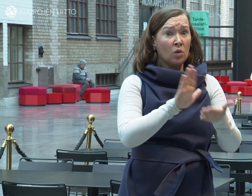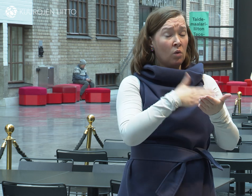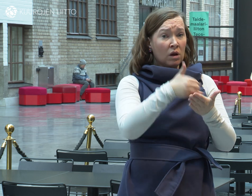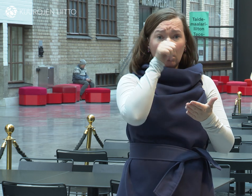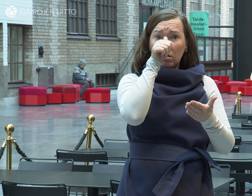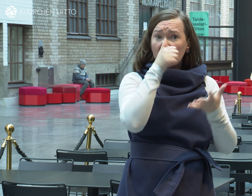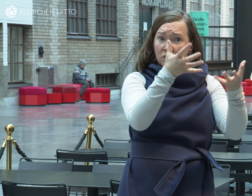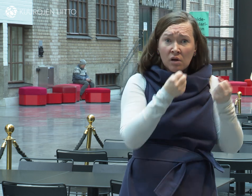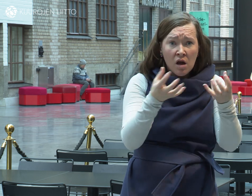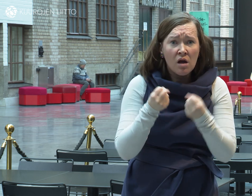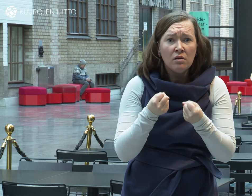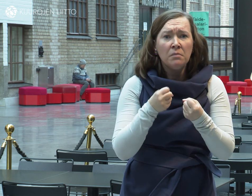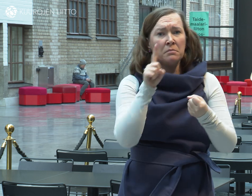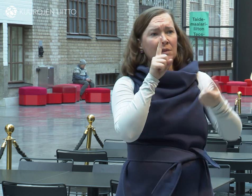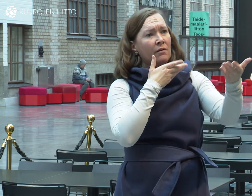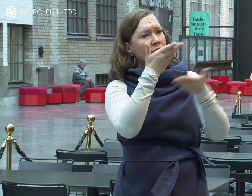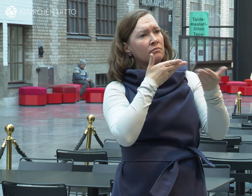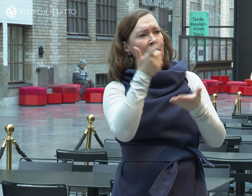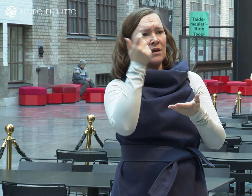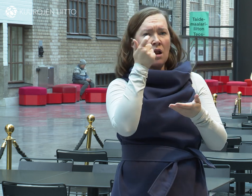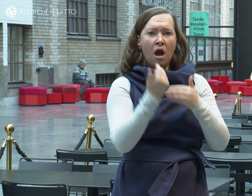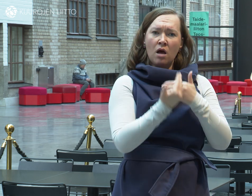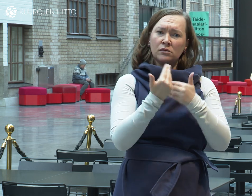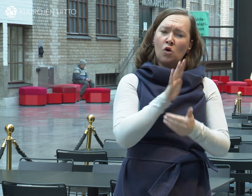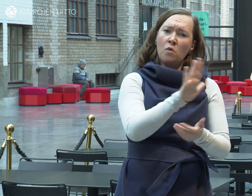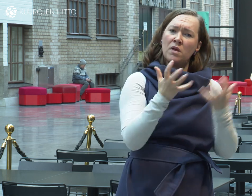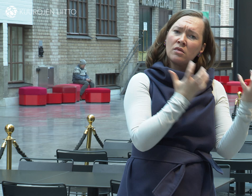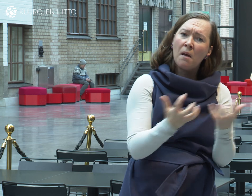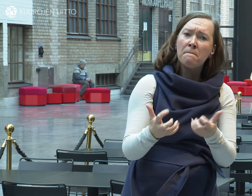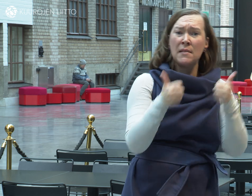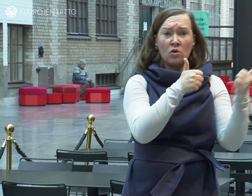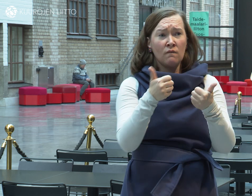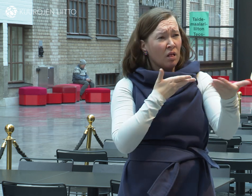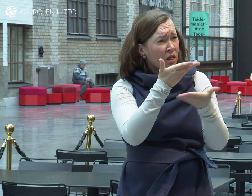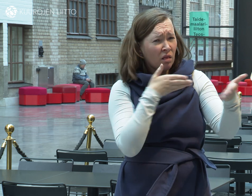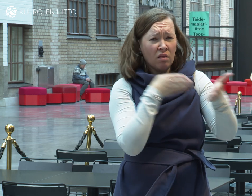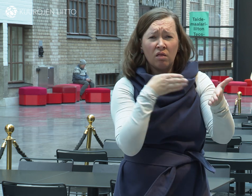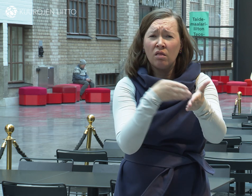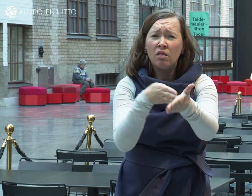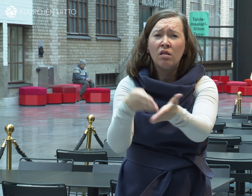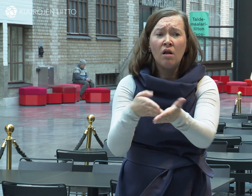Tulkkien saatavuus oli heikkoa. Asiakkaat kokivat, että Kela ei kuullut heidän tarpeitaan ja toiveitaan.